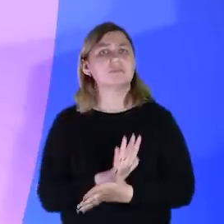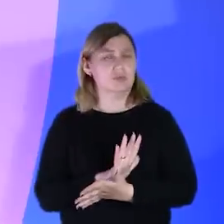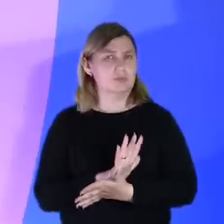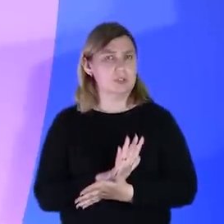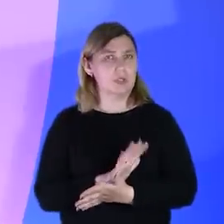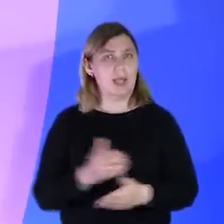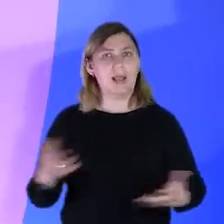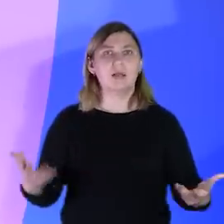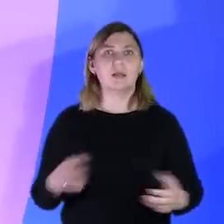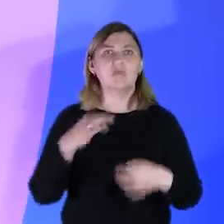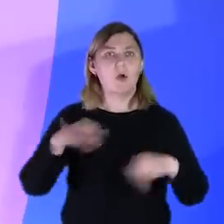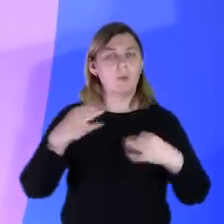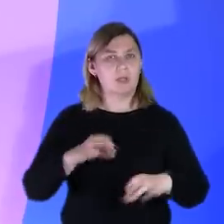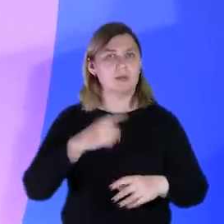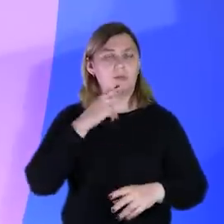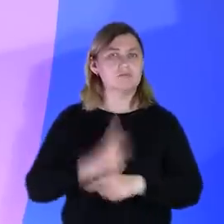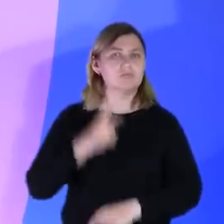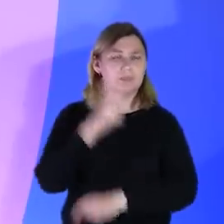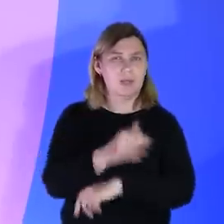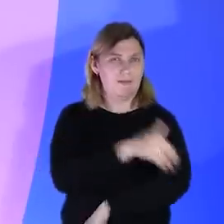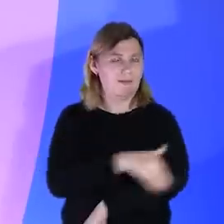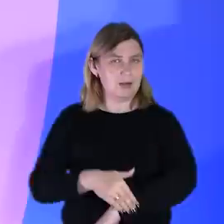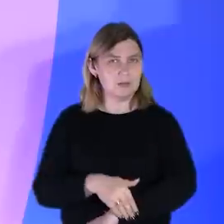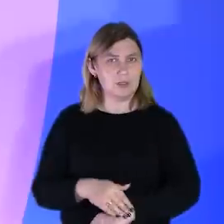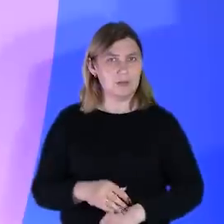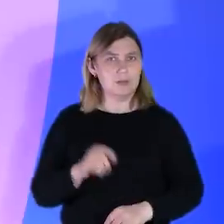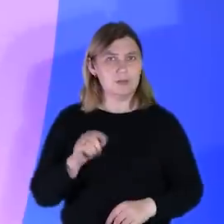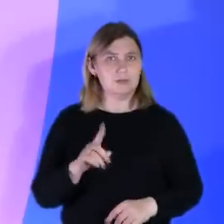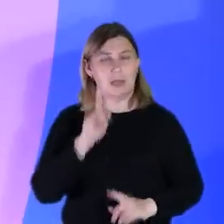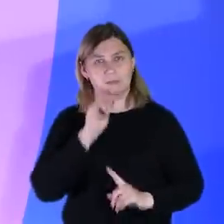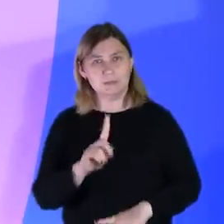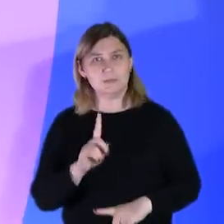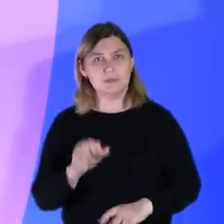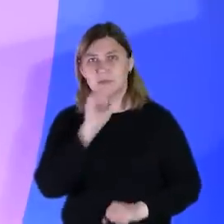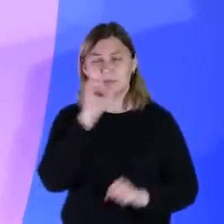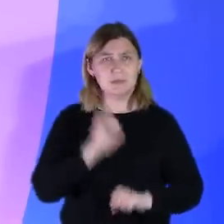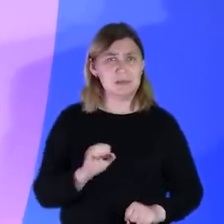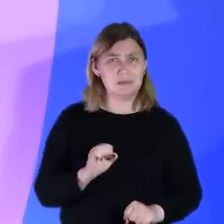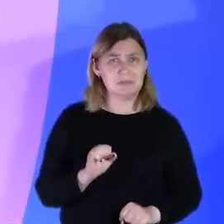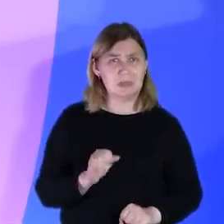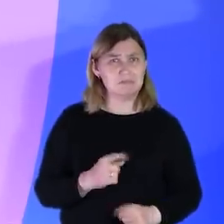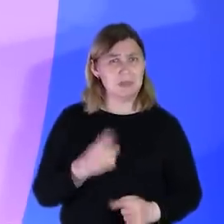Ta możliwość lekkiego przekraczania linii granicy i że w zasadzie nikt sobie tego nie uzmysławia,